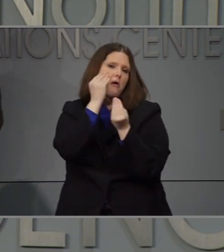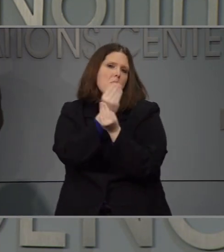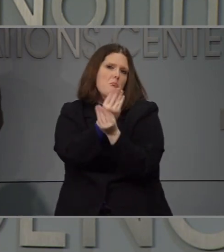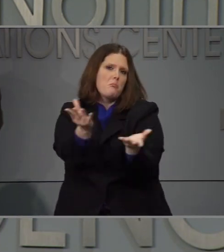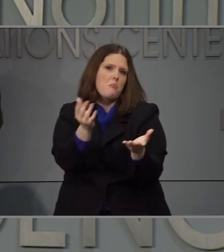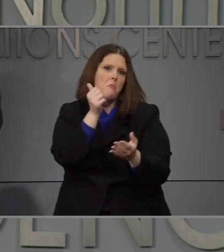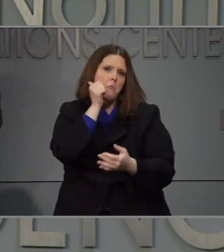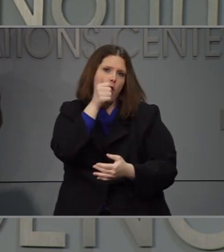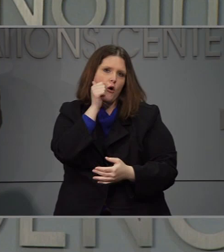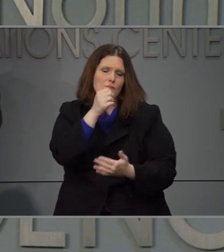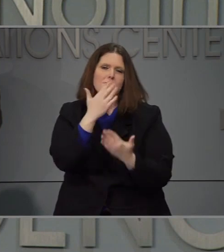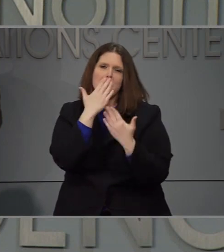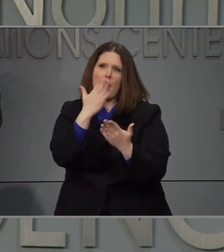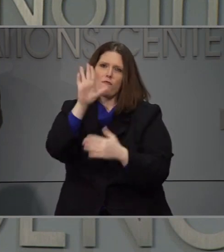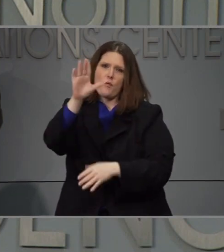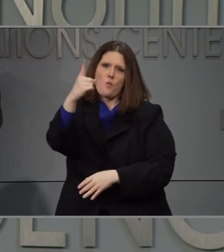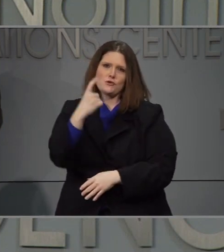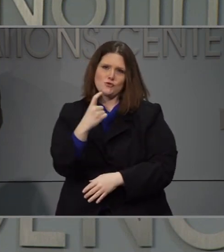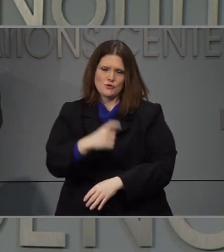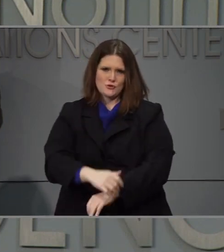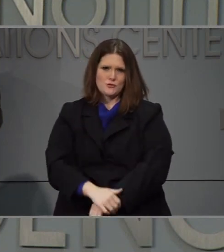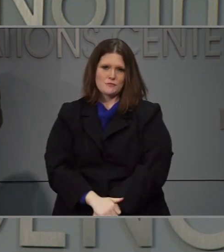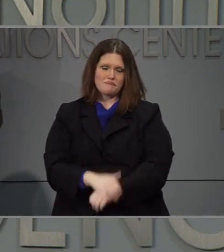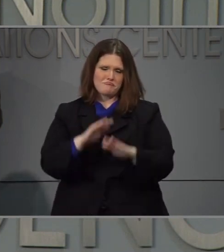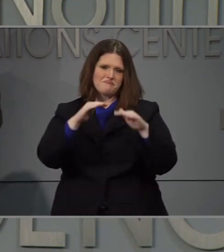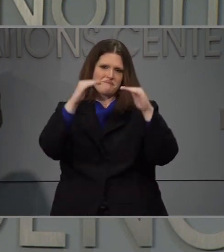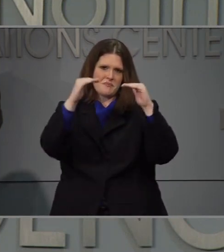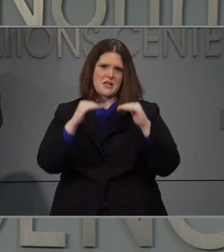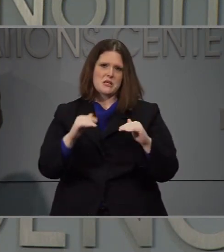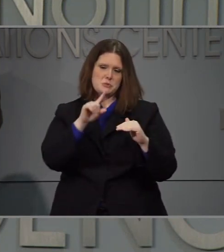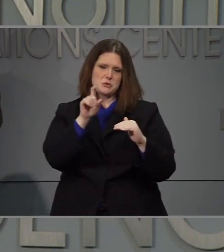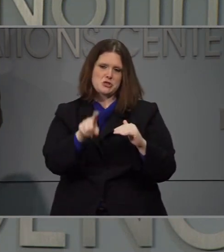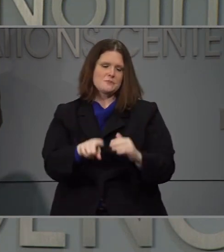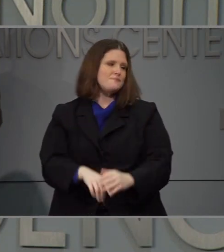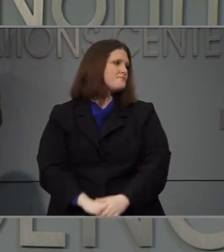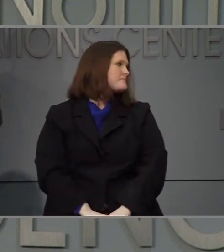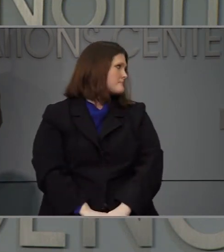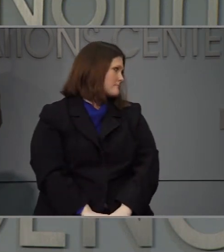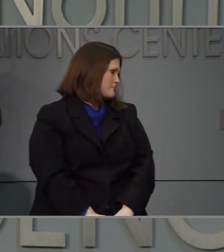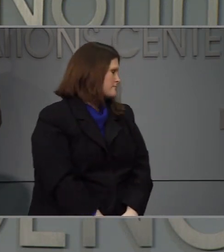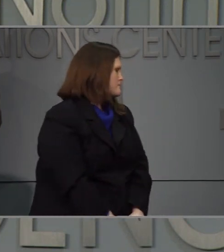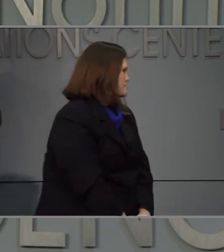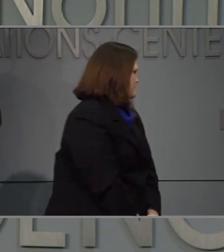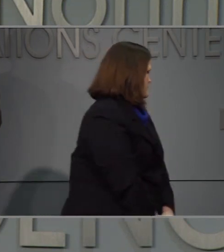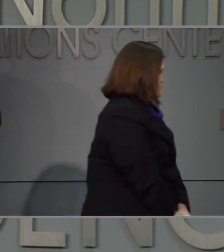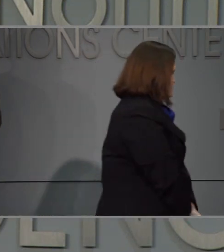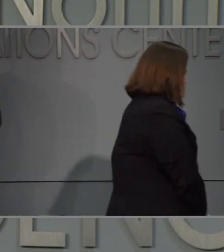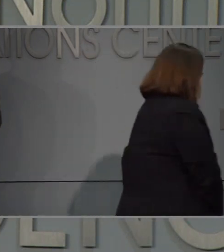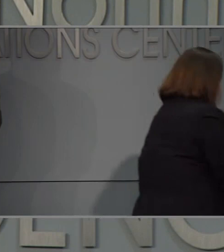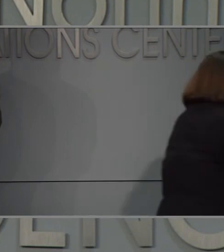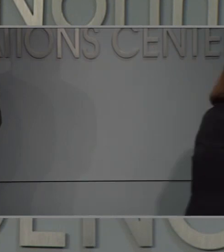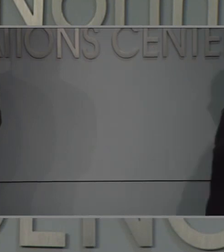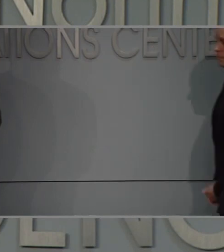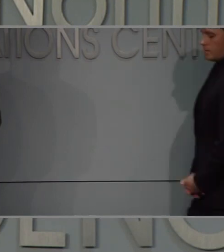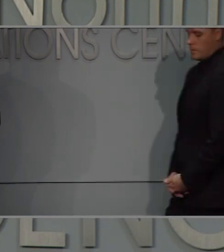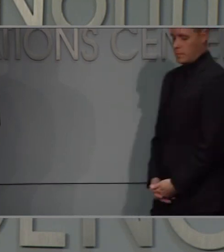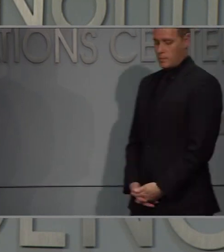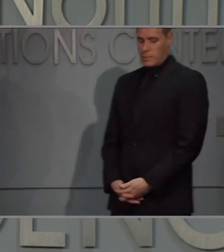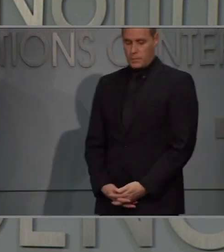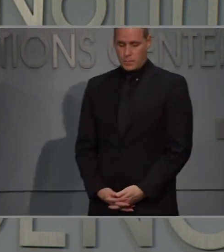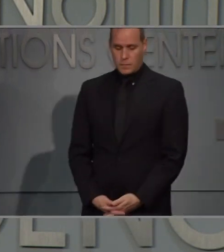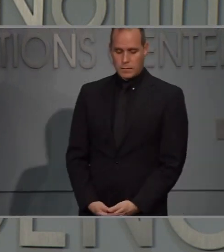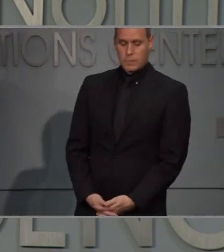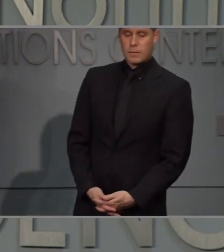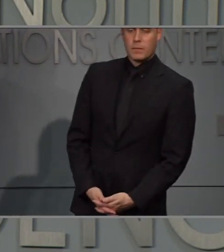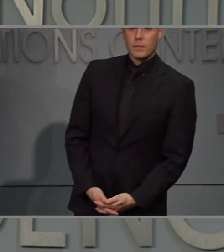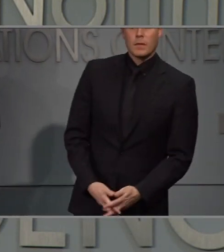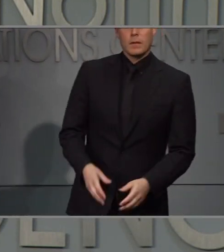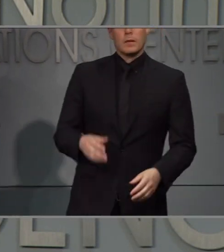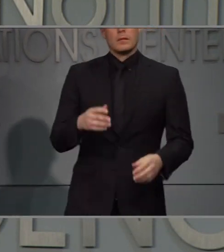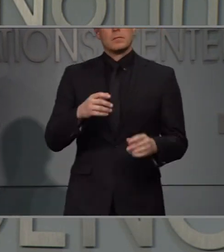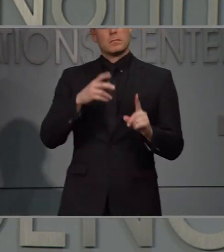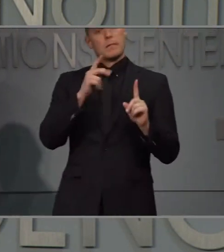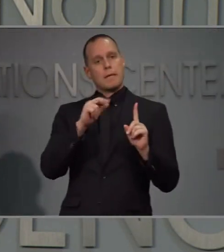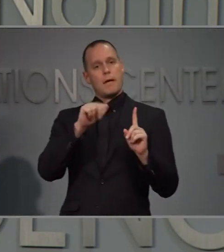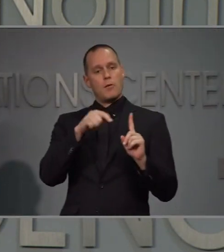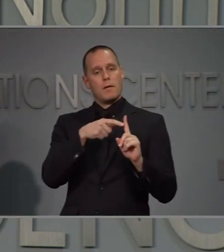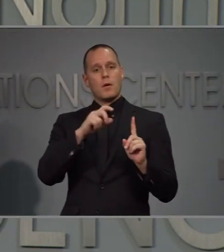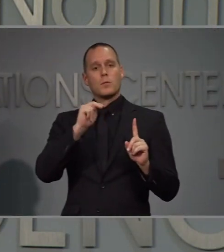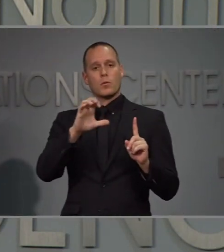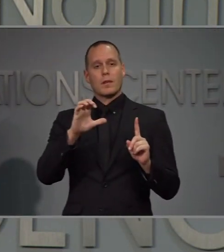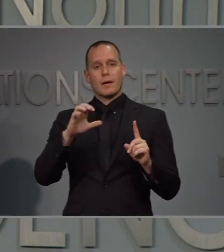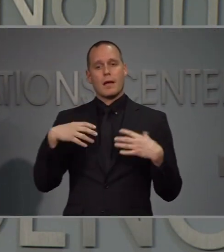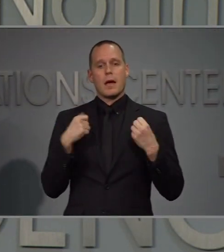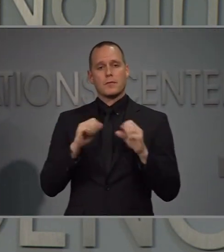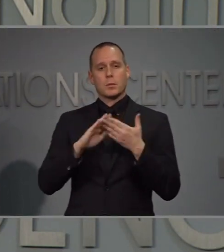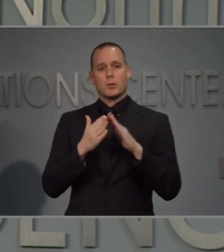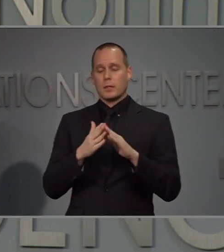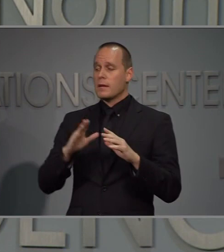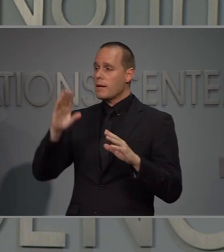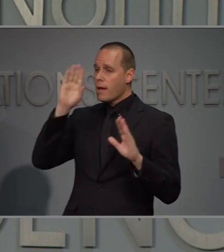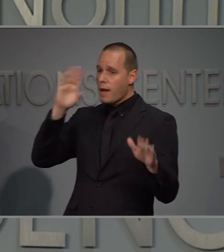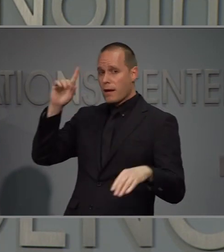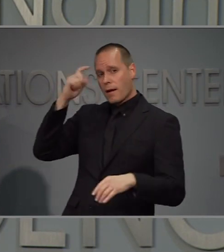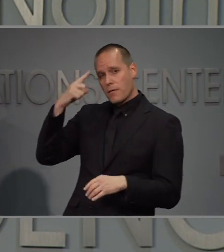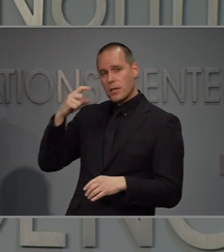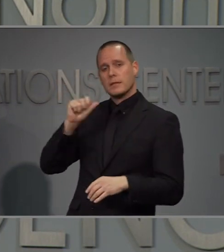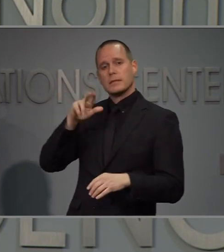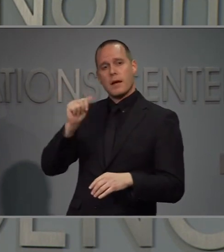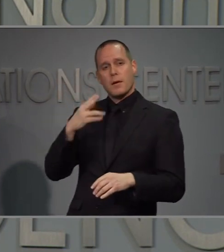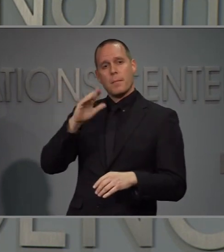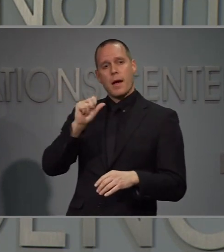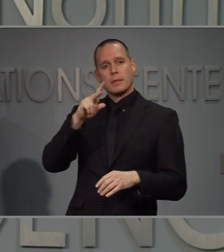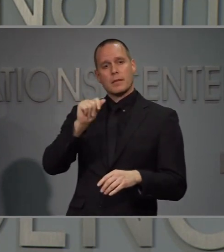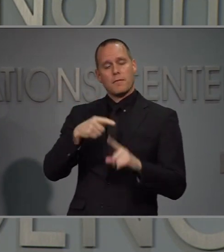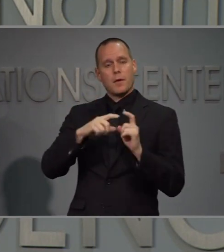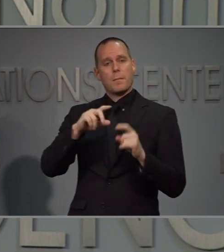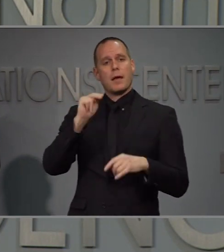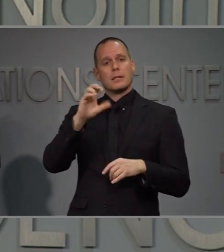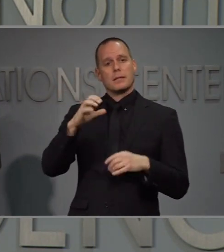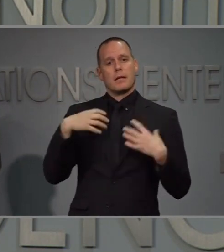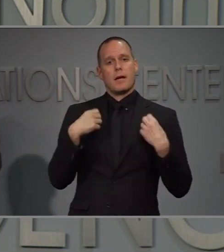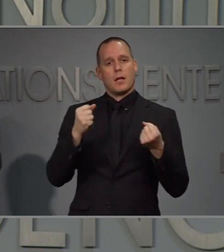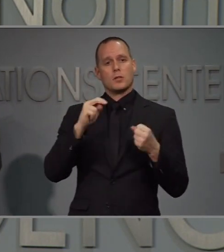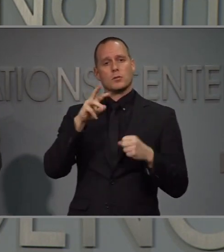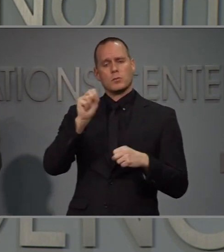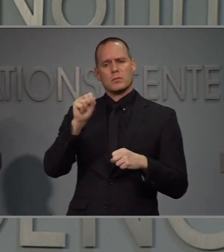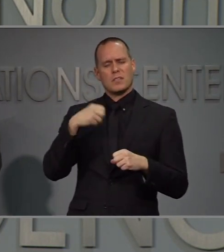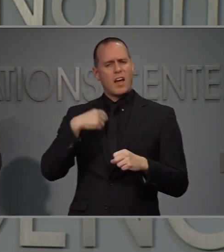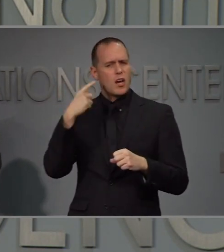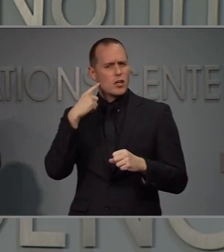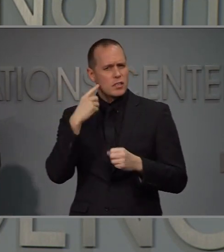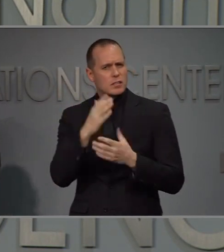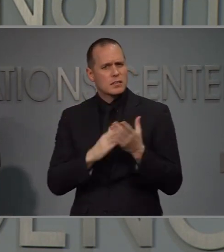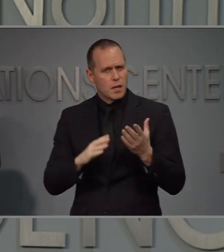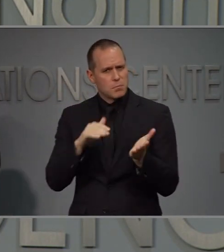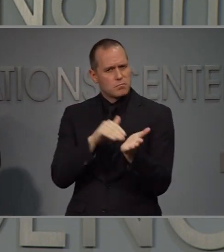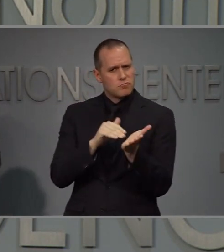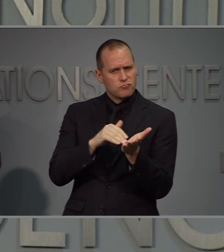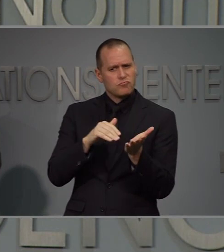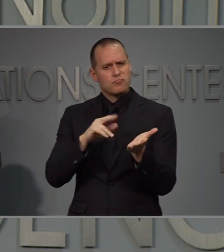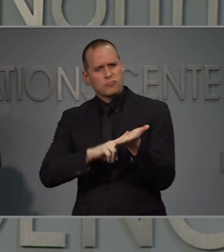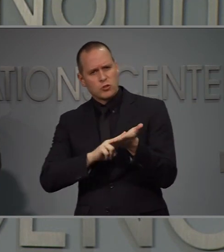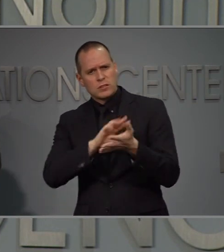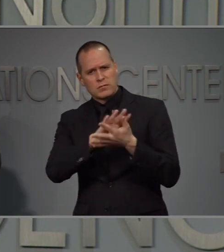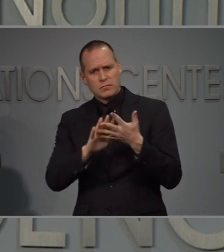a hacer con las escuelas de Carolina del Norte. Esto será